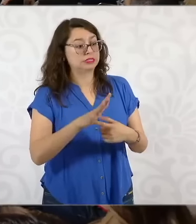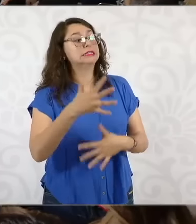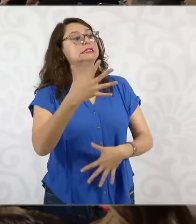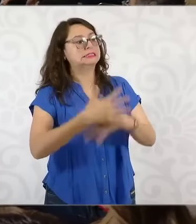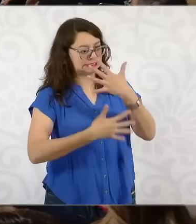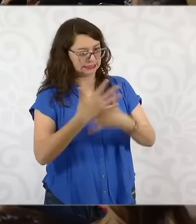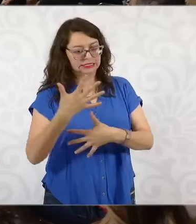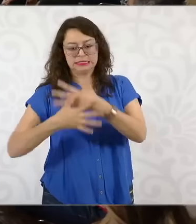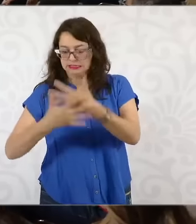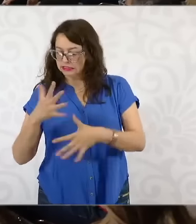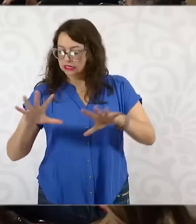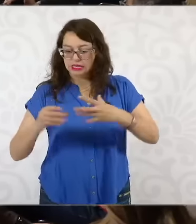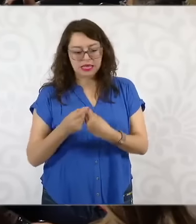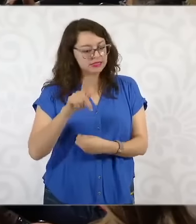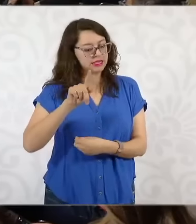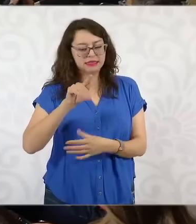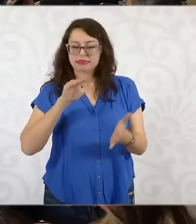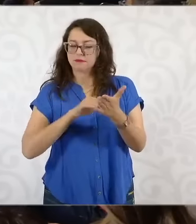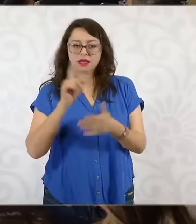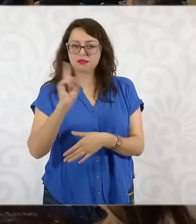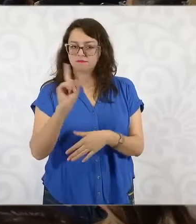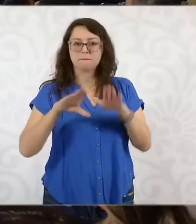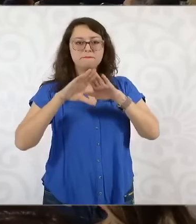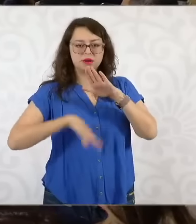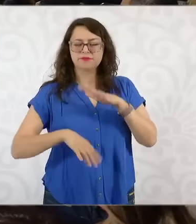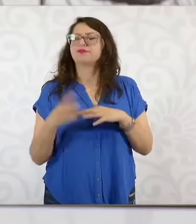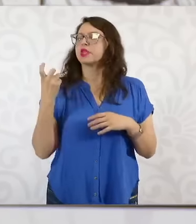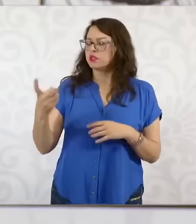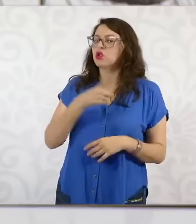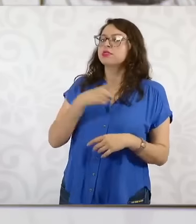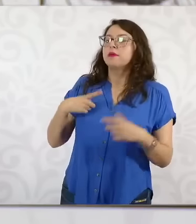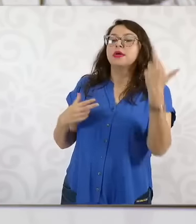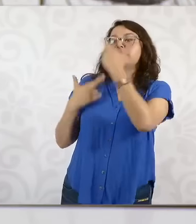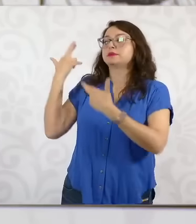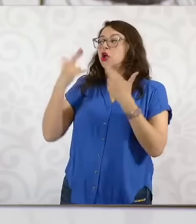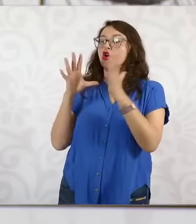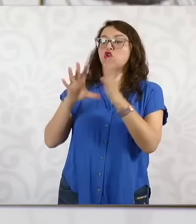pero sí ganan menos de 70,000 al mes. Sí, no tiene que ser lo que dice la Constitución. Si hay algún